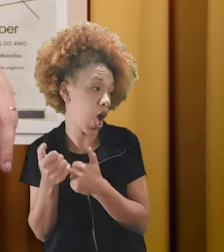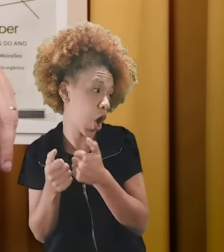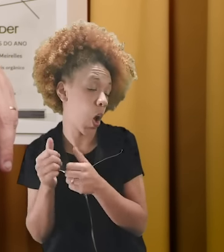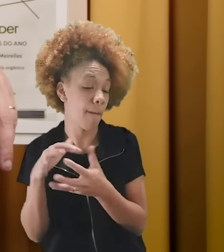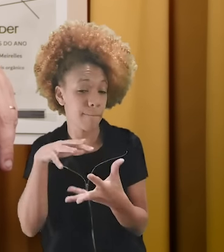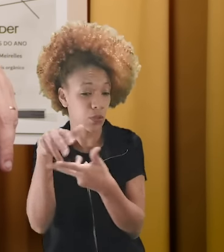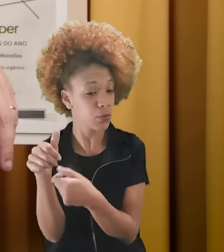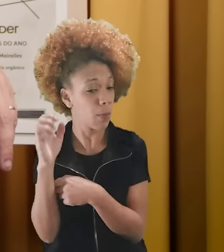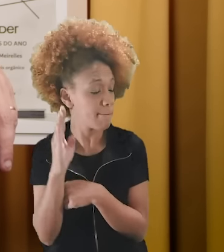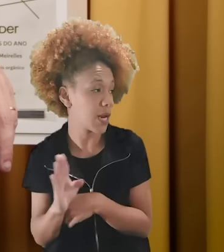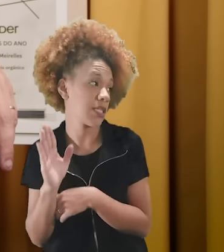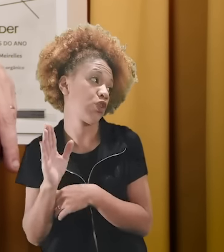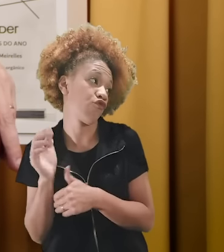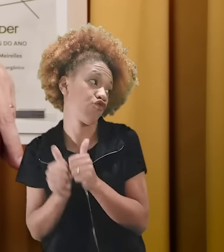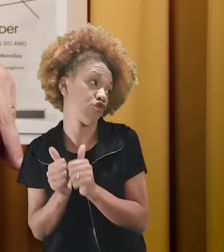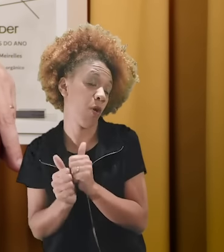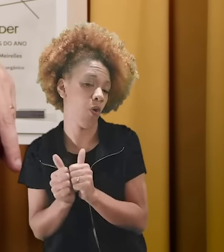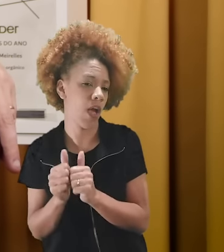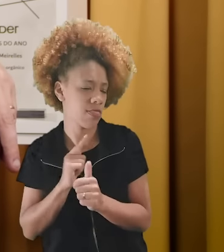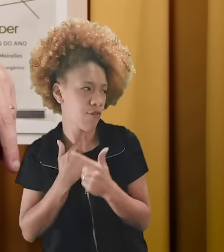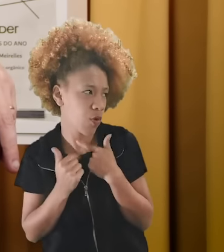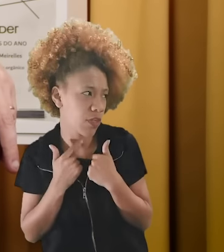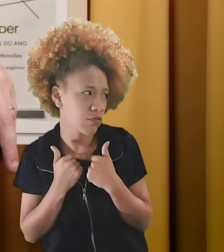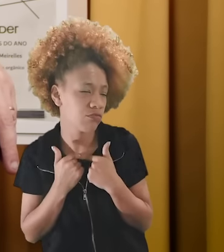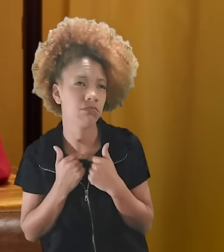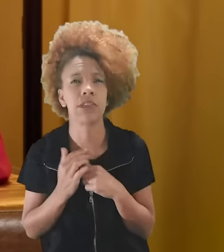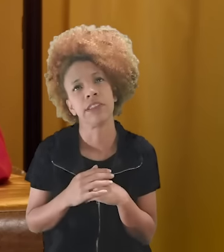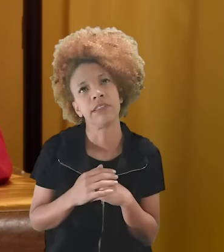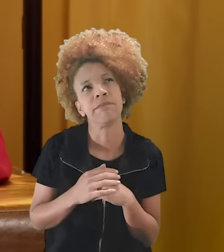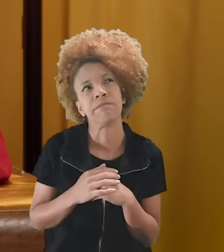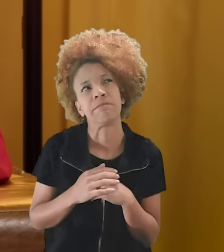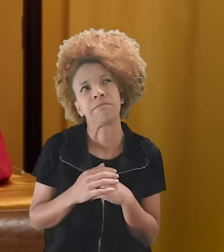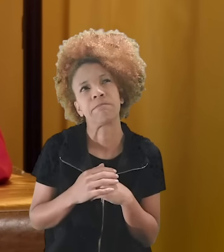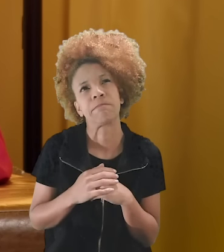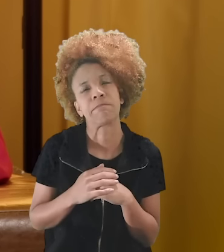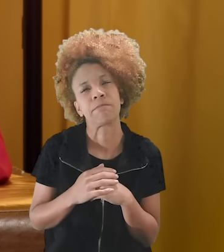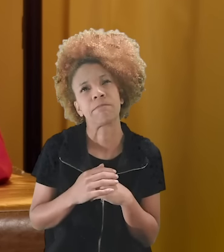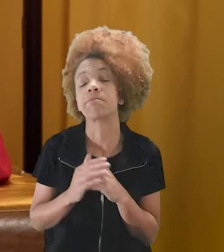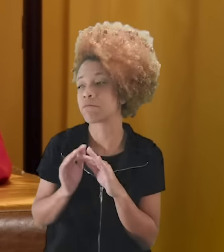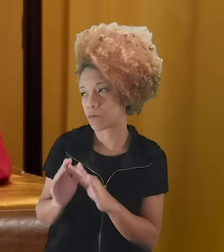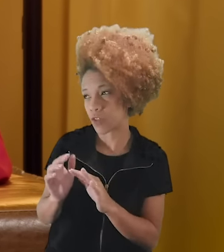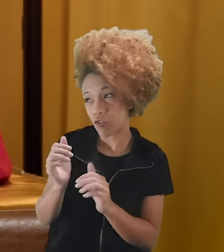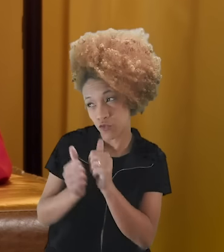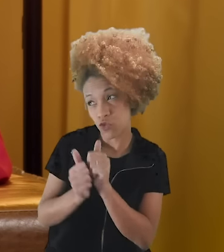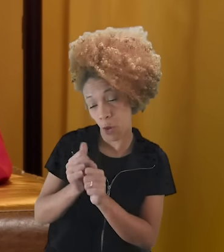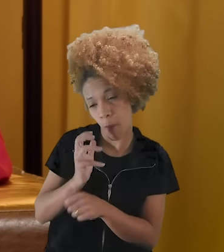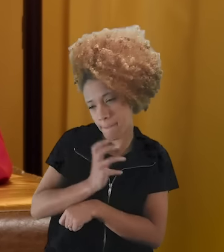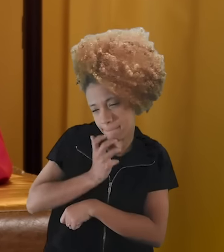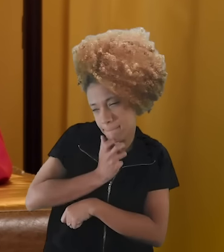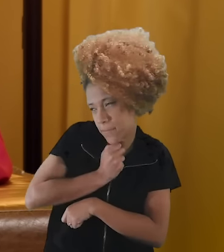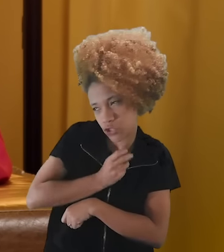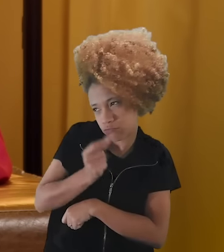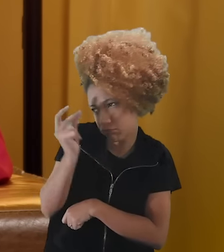do Mundo Brasil futebol te dá essa vontade cara eh futebol é uma paixão minha assim desde sempre